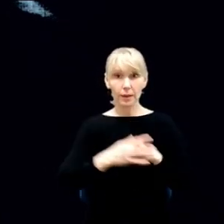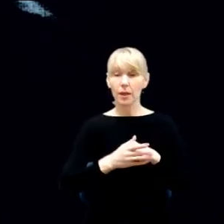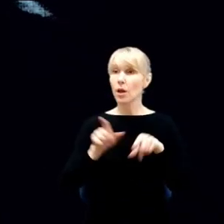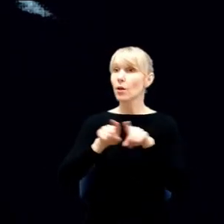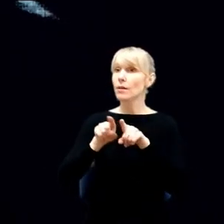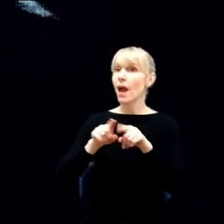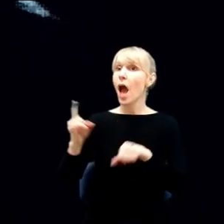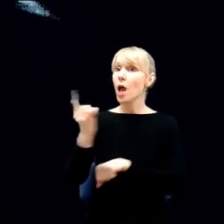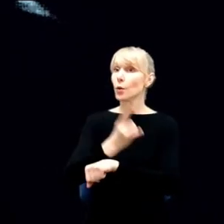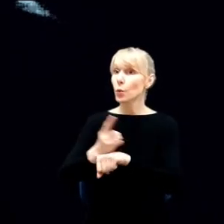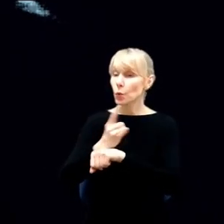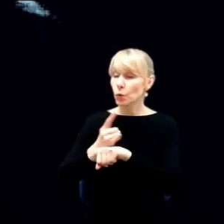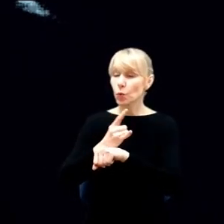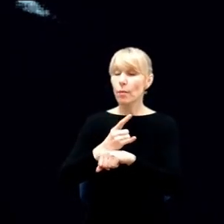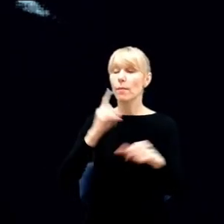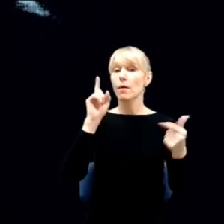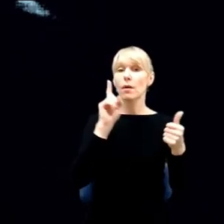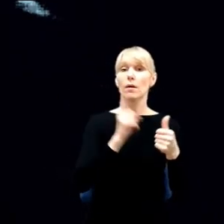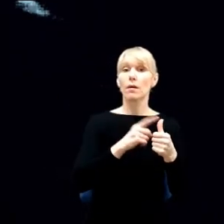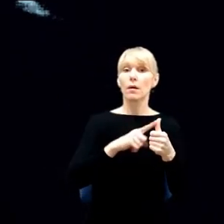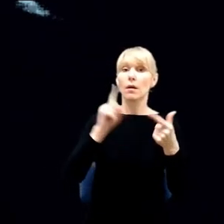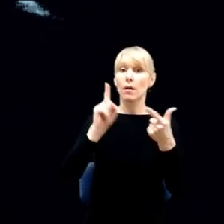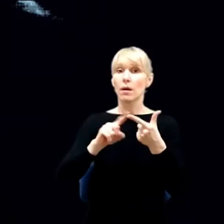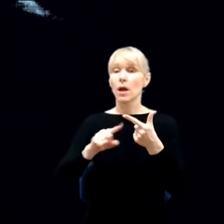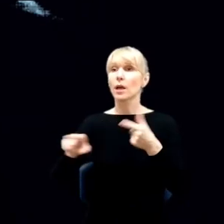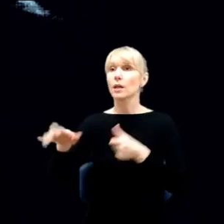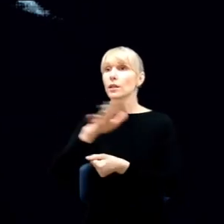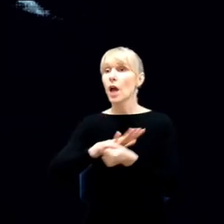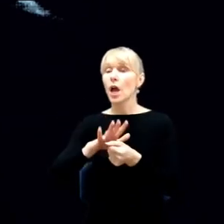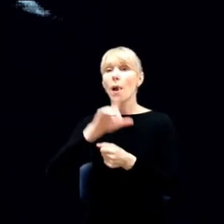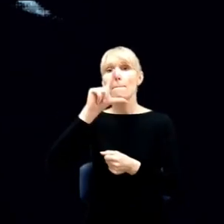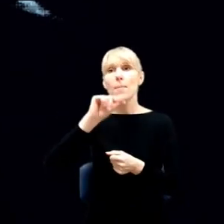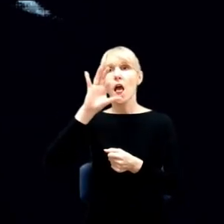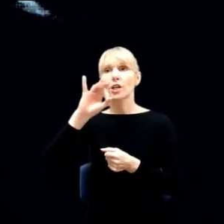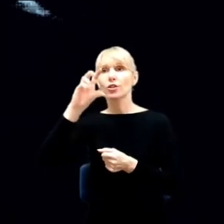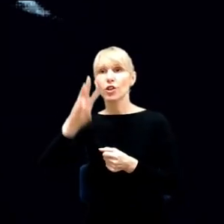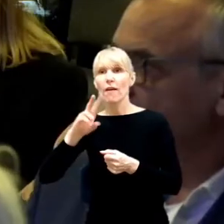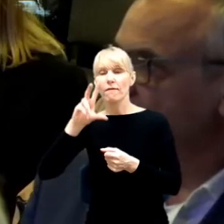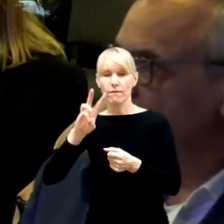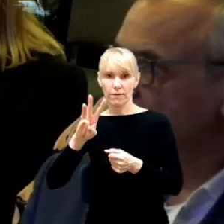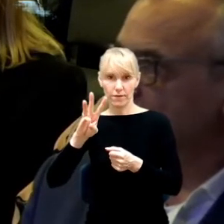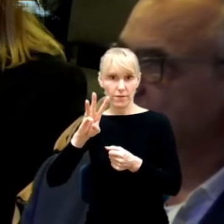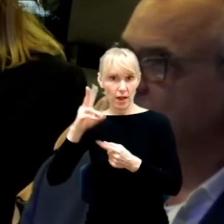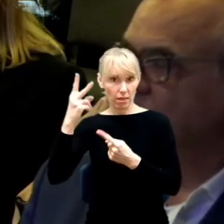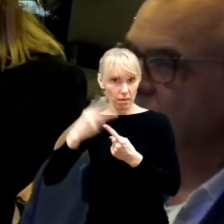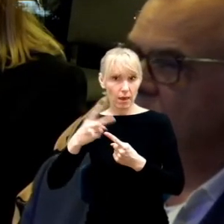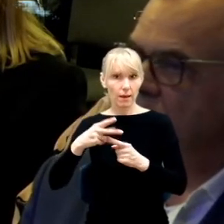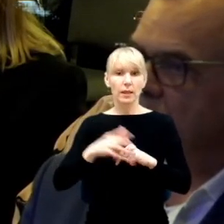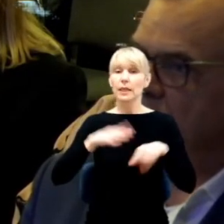na kanale kompaktowego Pleszewa. Także witam serdecznie wszystkich, którzy oglądają nas w sieci.